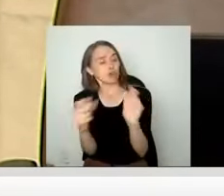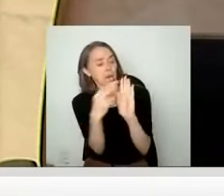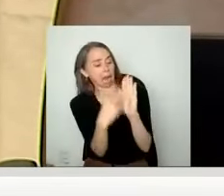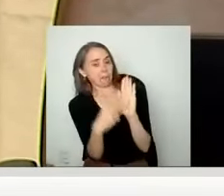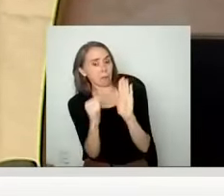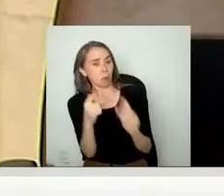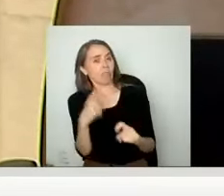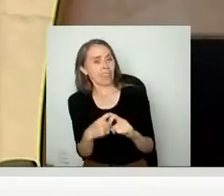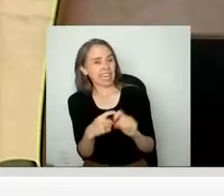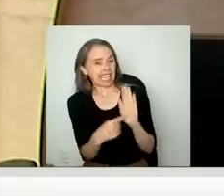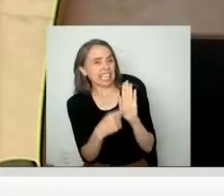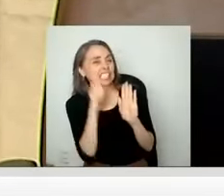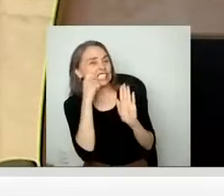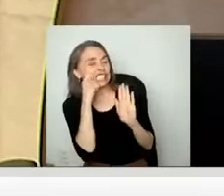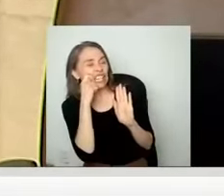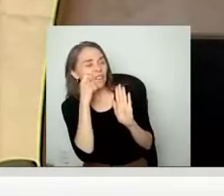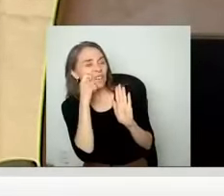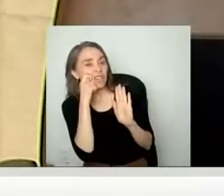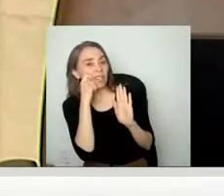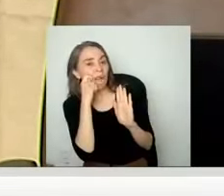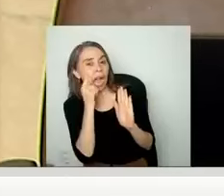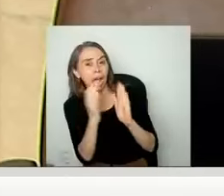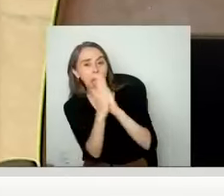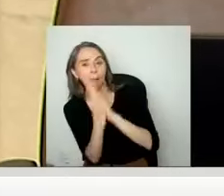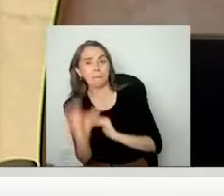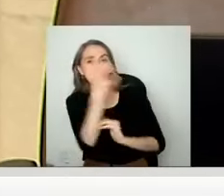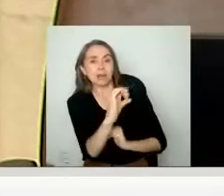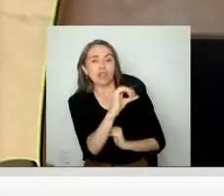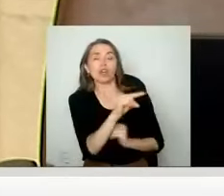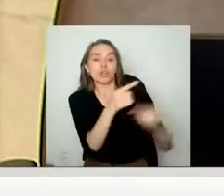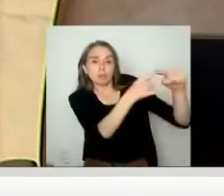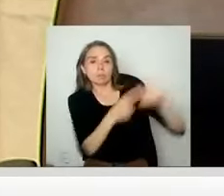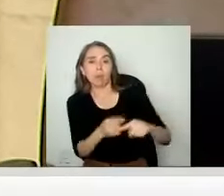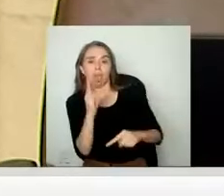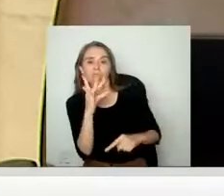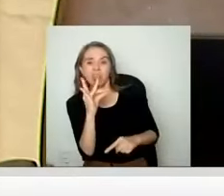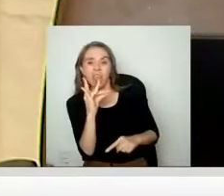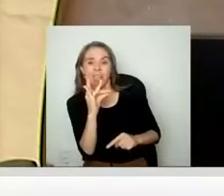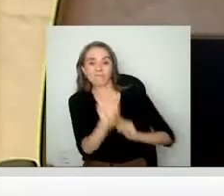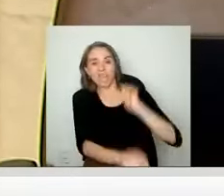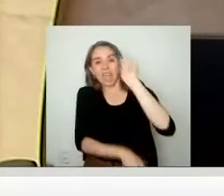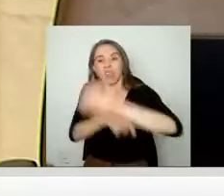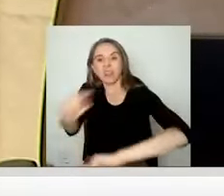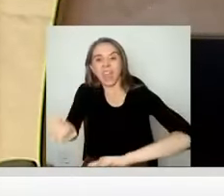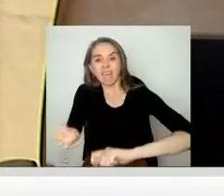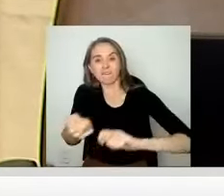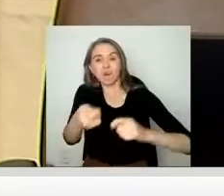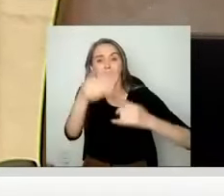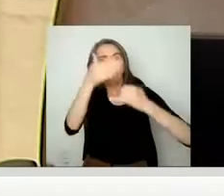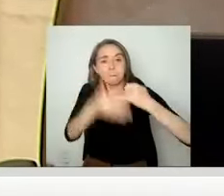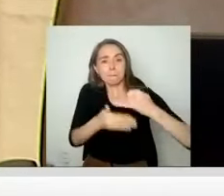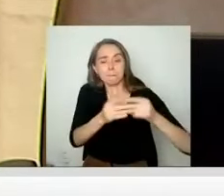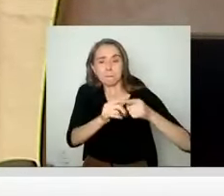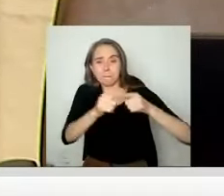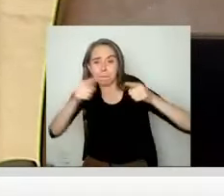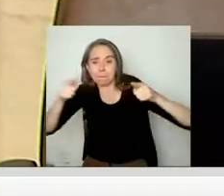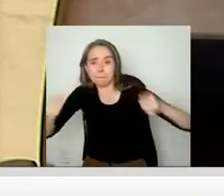cuando a esa deuda que va a ser devuelta en un plazo de 10 años para para la gran mayoría de